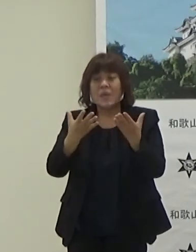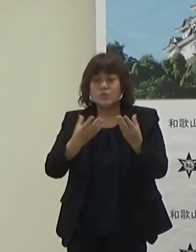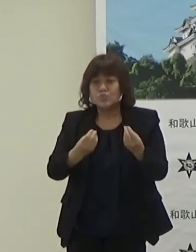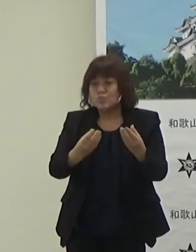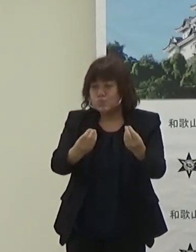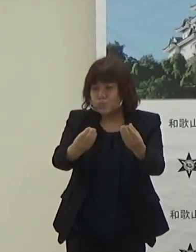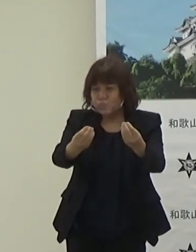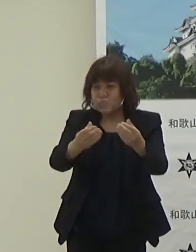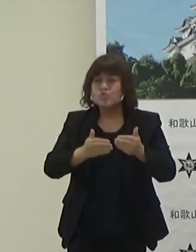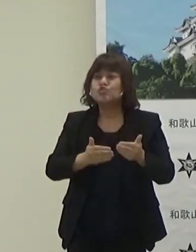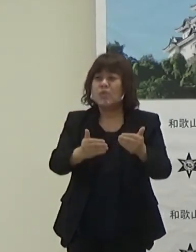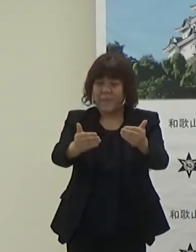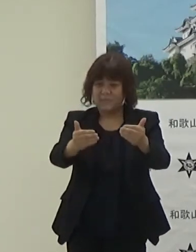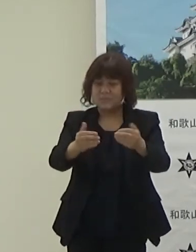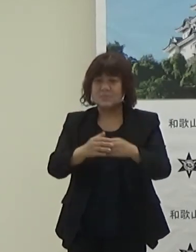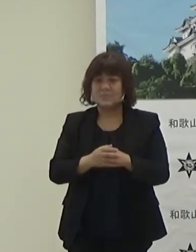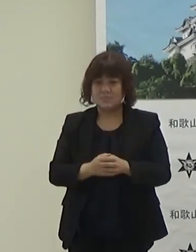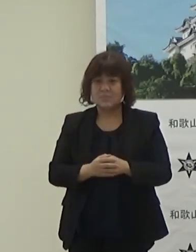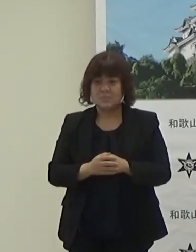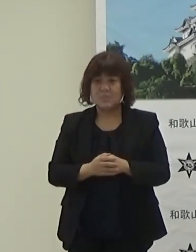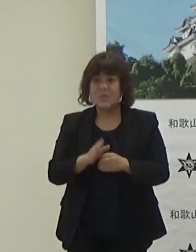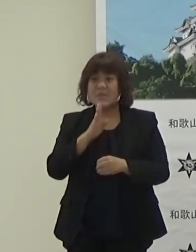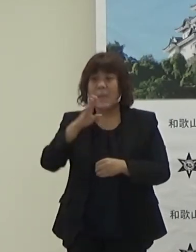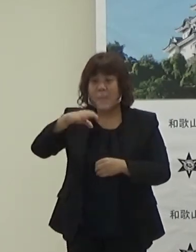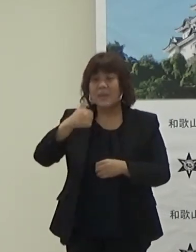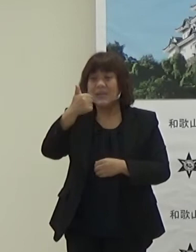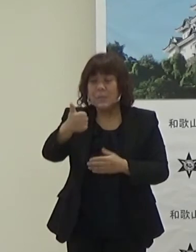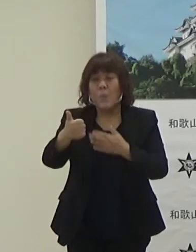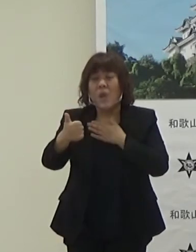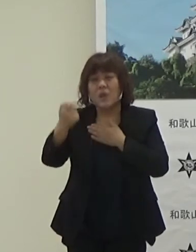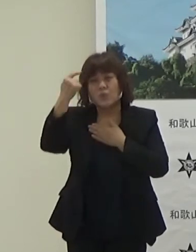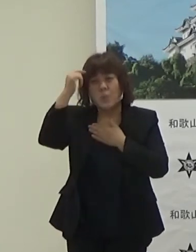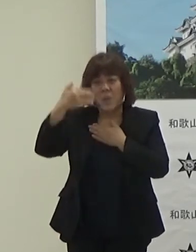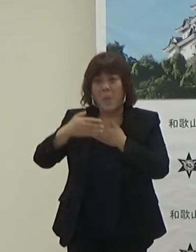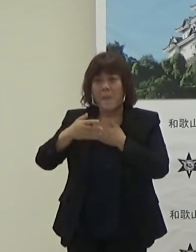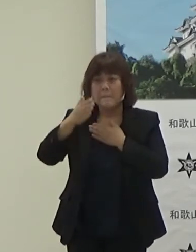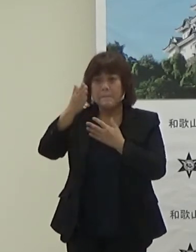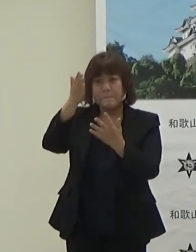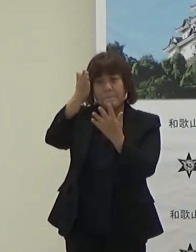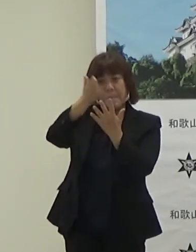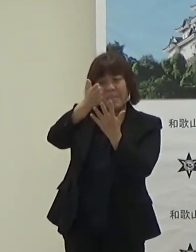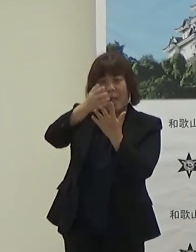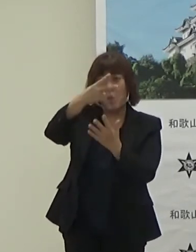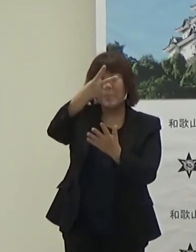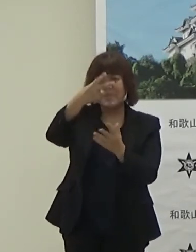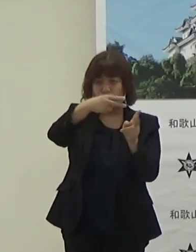現地行っていただいたらわかるんですけど 真ん中の方の3橋についてはですね